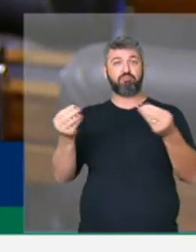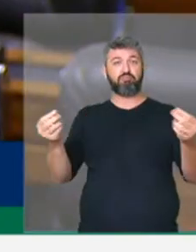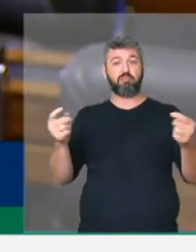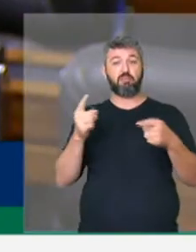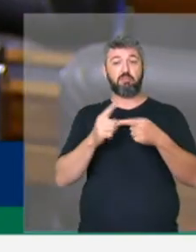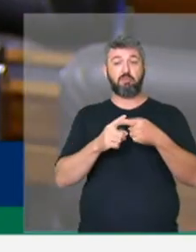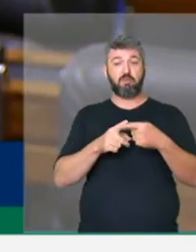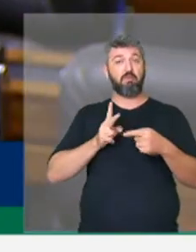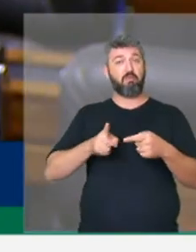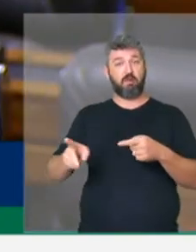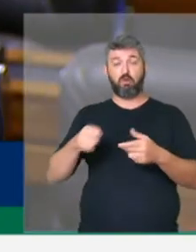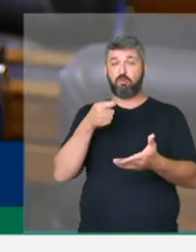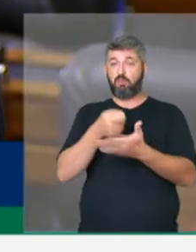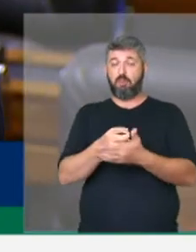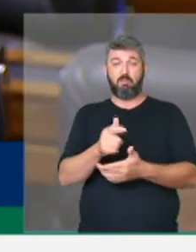SERIA DADA PARA QUE AS